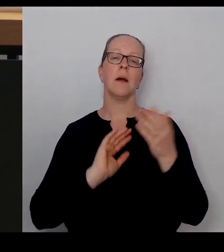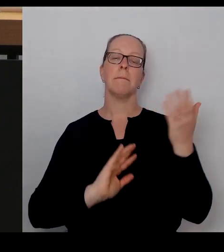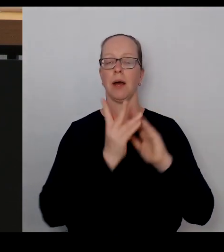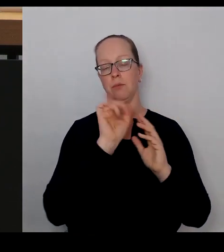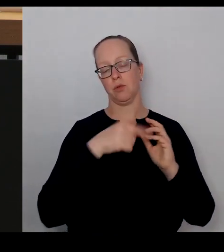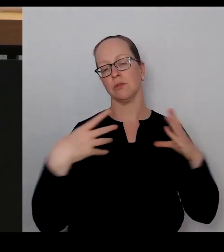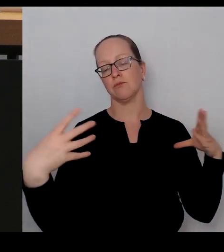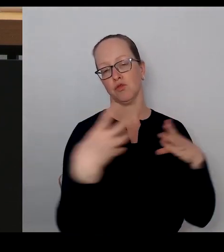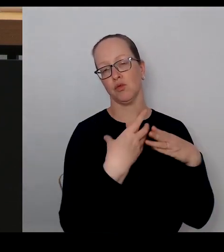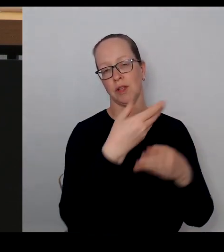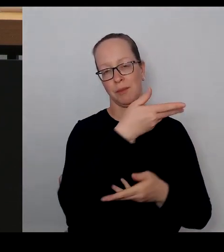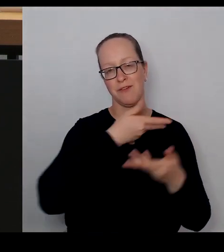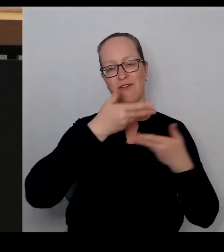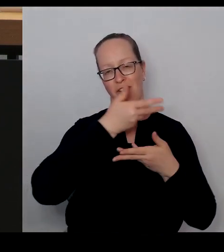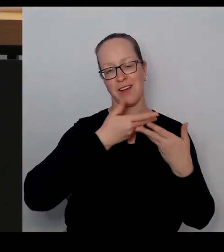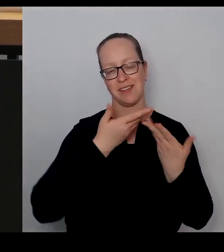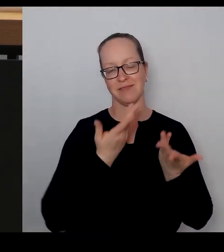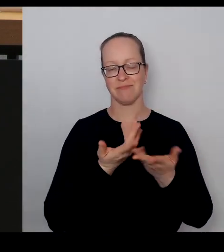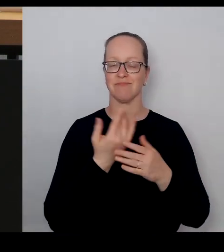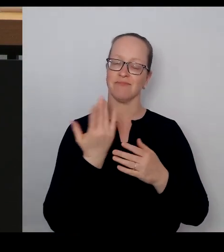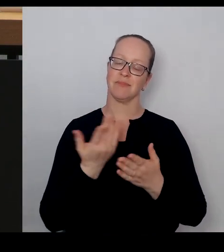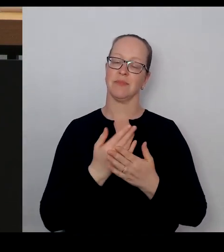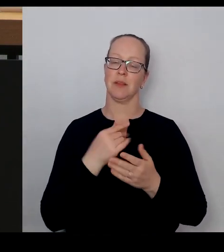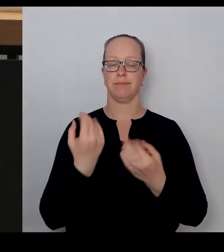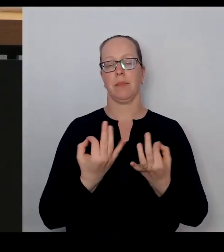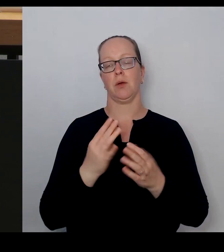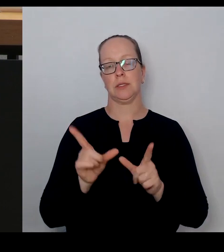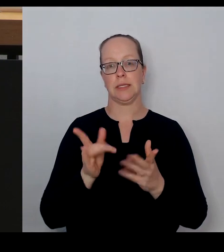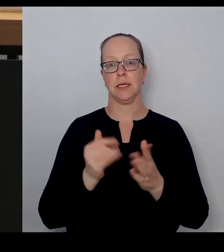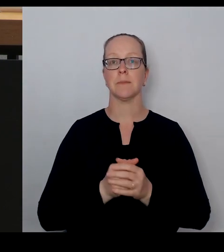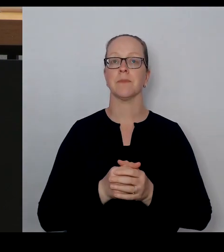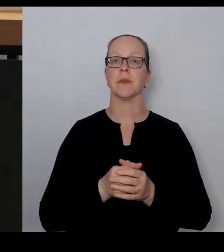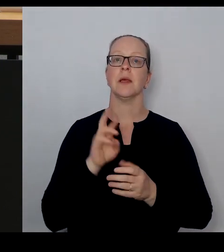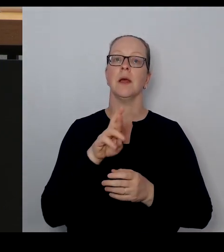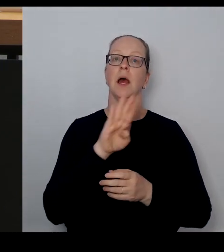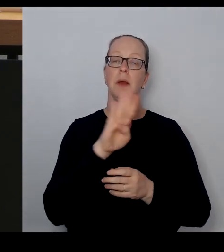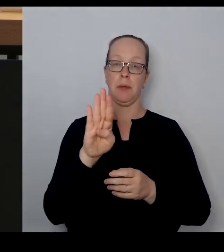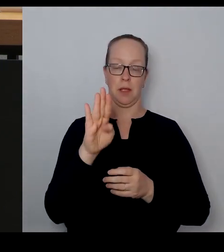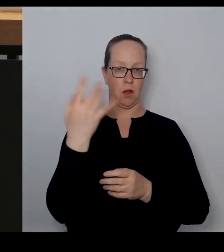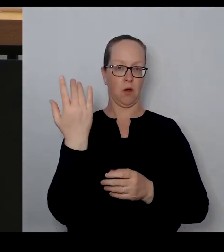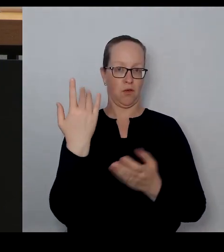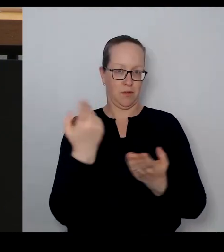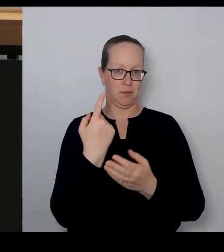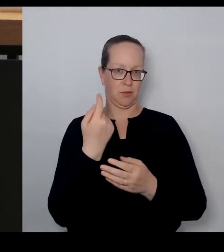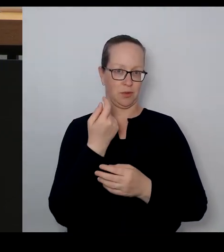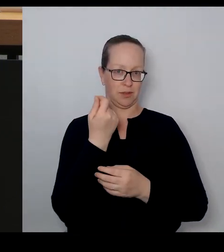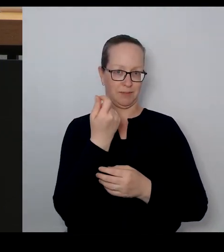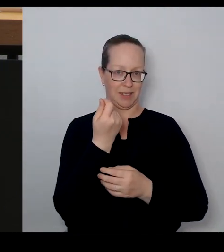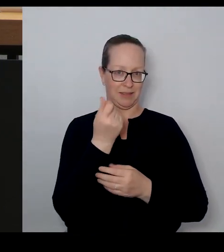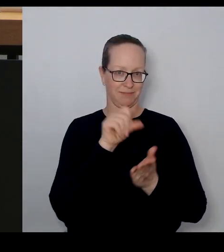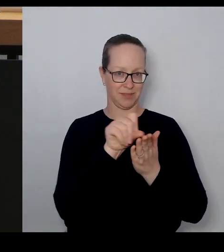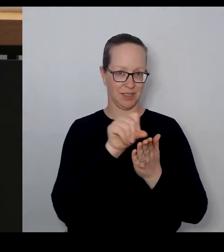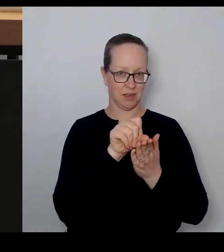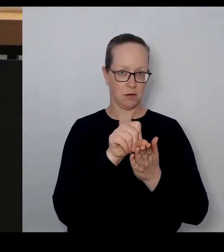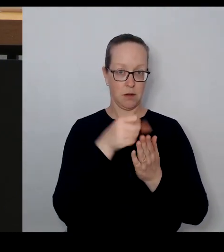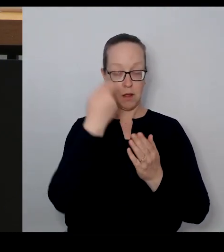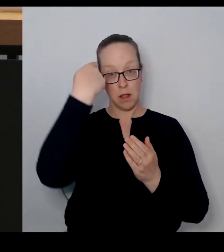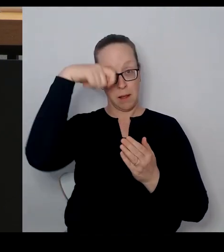beim RBB auch Geld kostet, kam nicht von der Berliner Seite rein. Und im Zusammenhang mit der Frage der Beitragsstabilität geht es natürlich